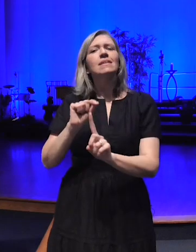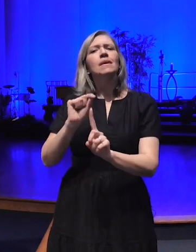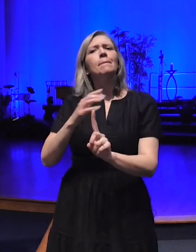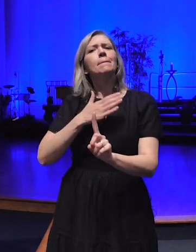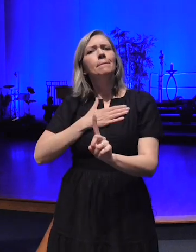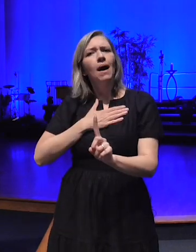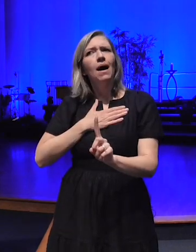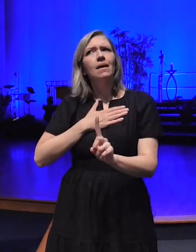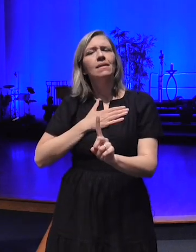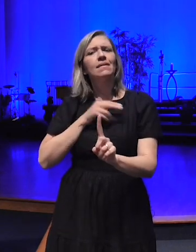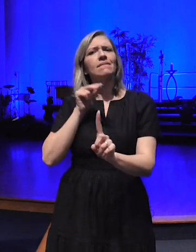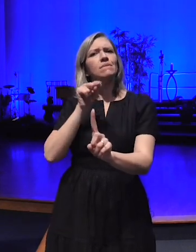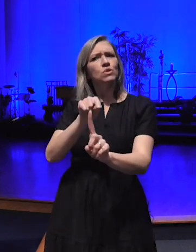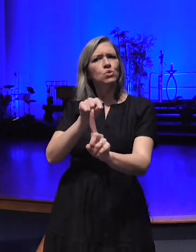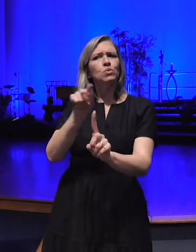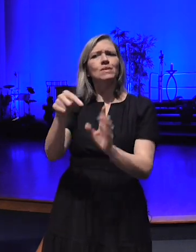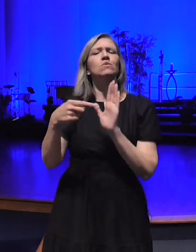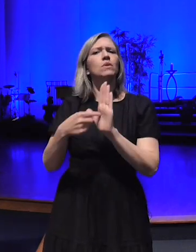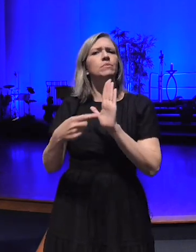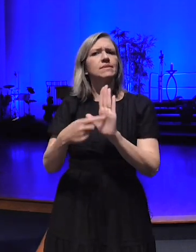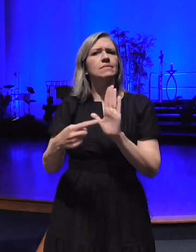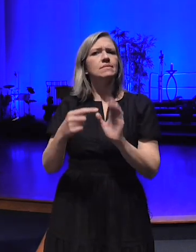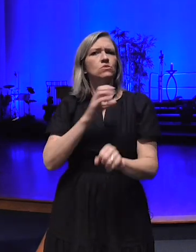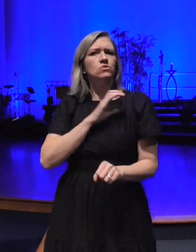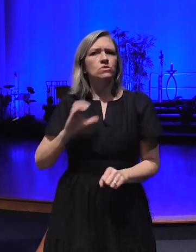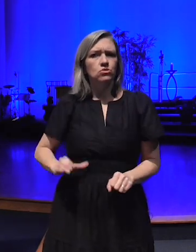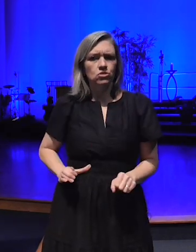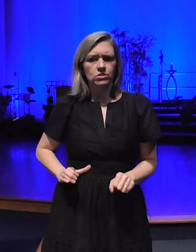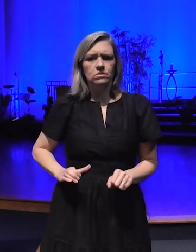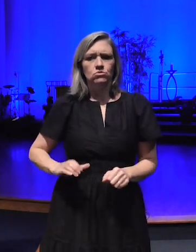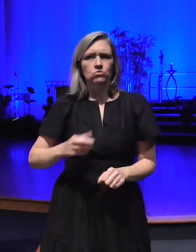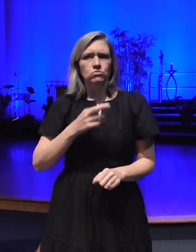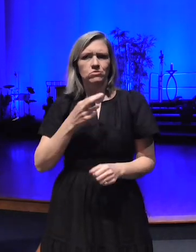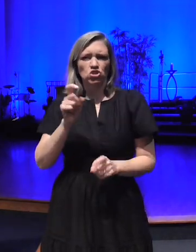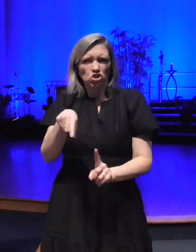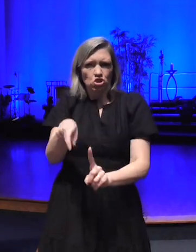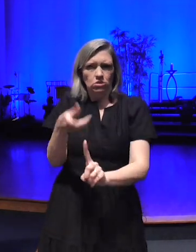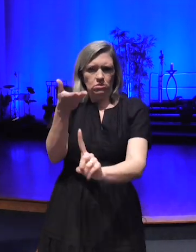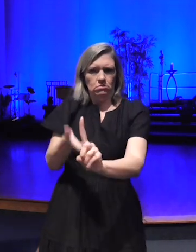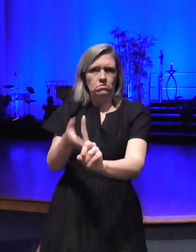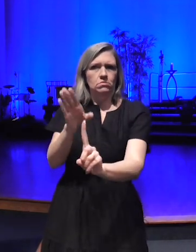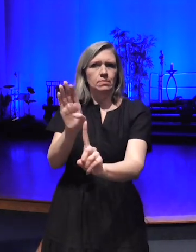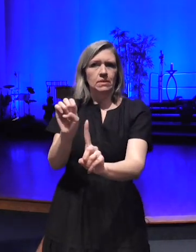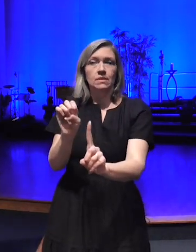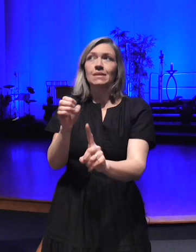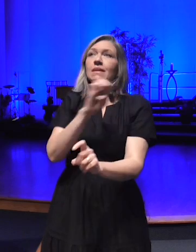se suponía que era el cristianismo y de qué se trataba realmente la energía del gran maestro en